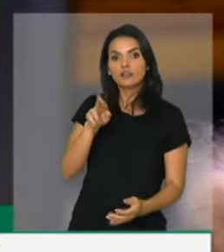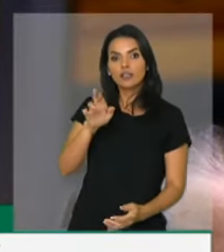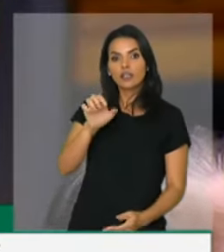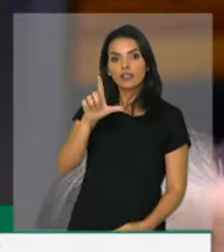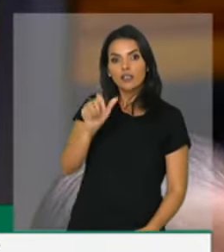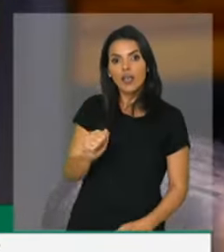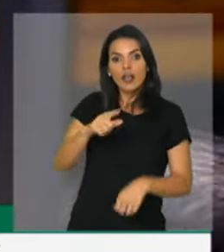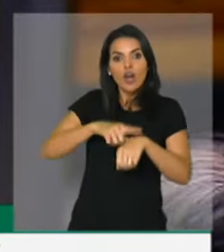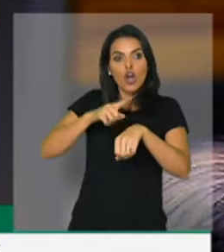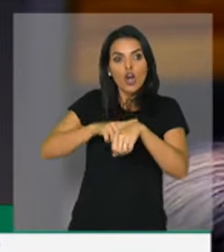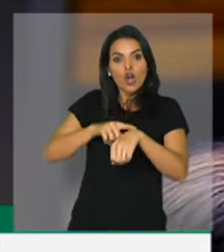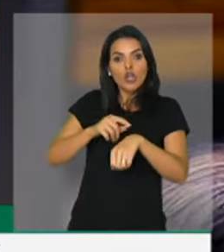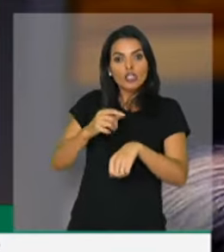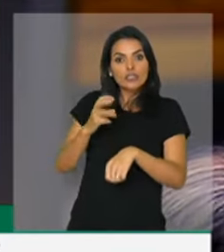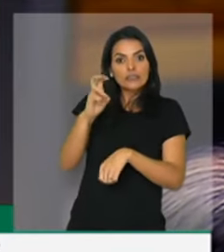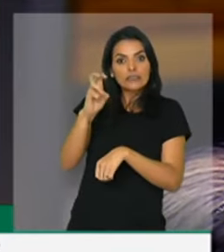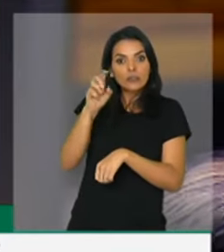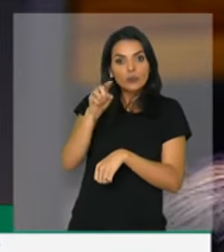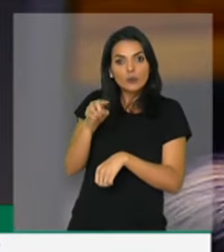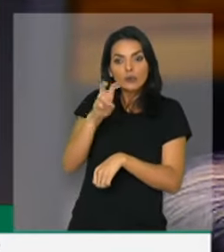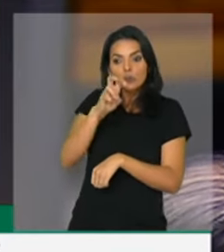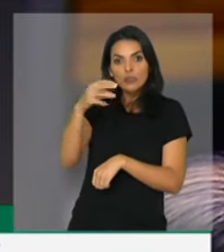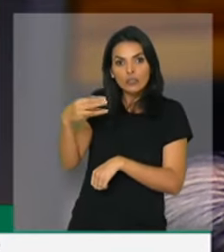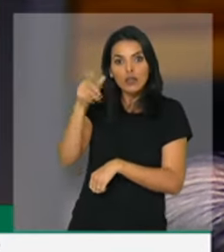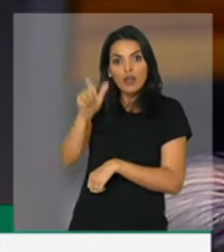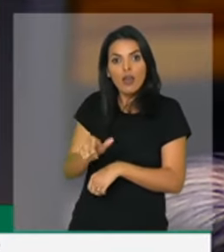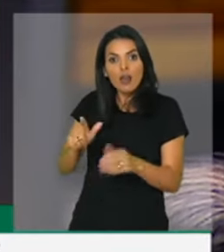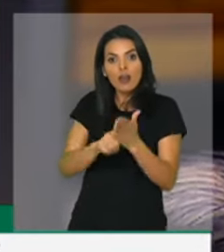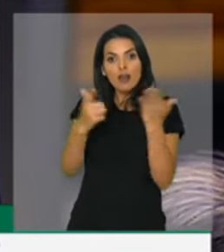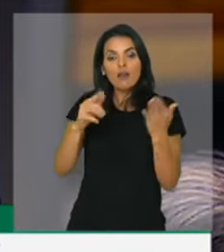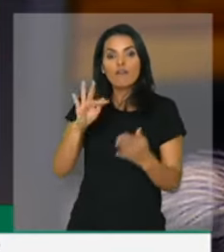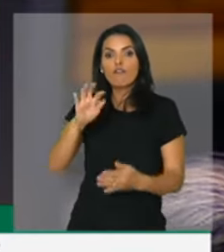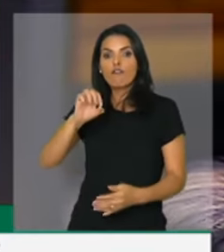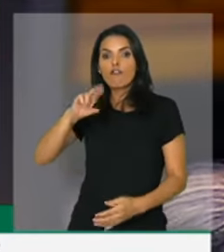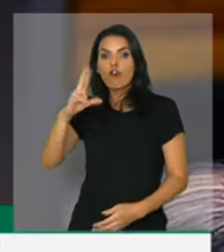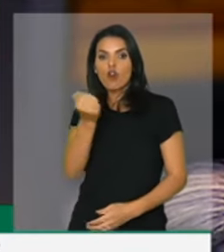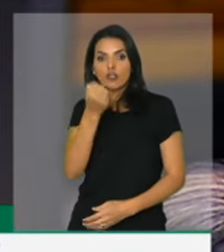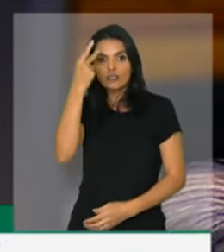DANIELA LIMA, 17H53, FOI DA FOLHA DE SÃO PAULO HOJE É DA CNN DE GRANDE CREDIBILIDADE. ANUNCIOU UMA FALA DO MINISTRO